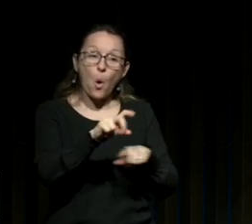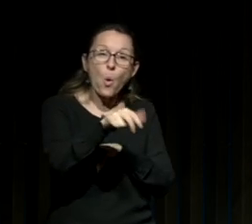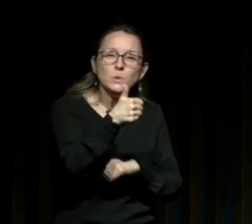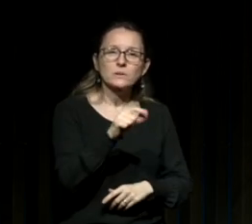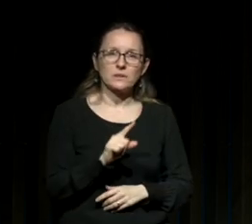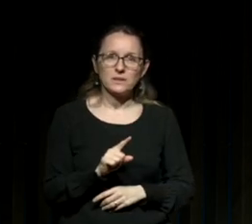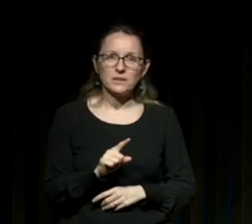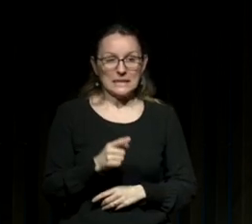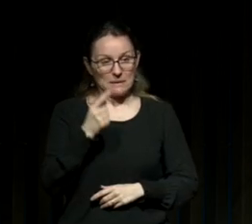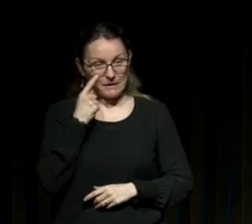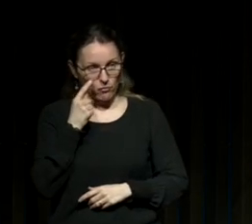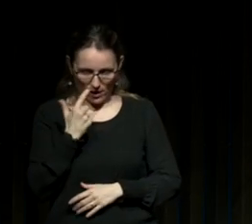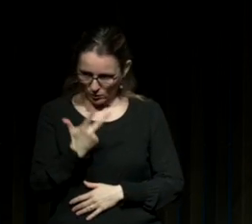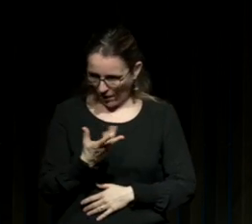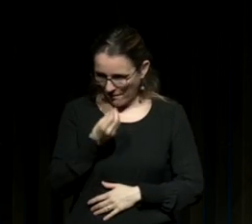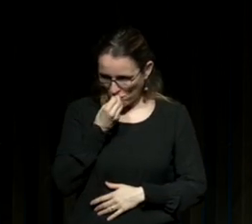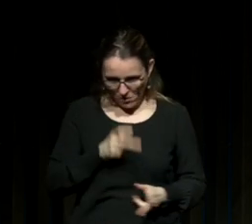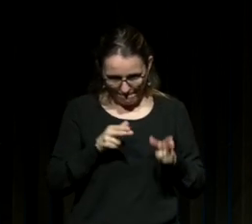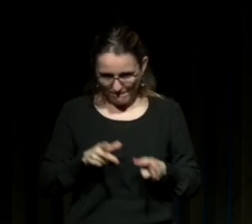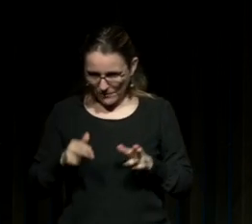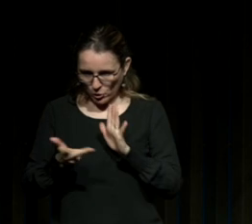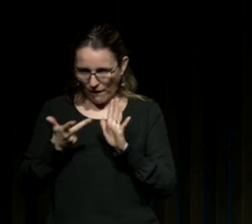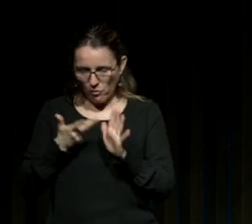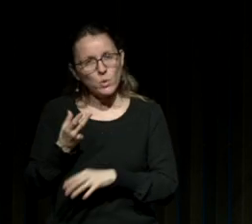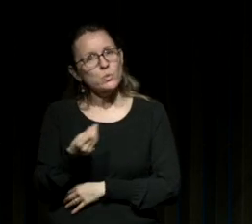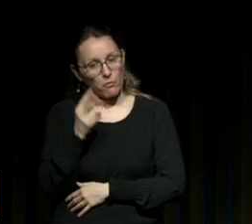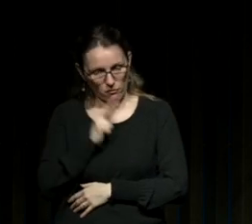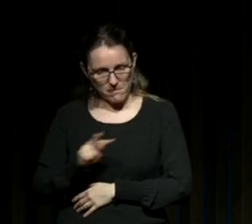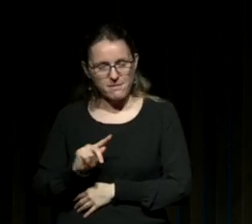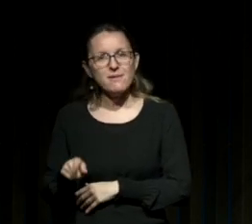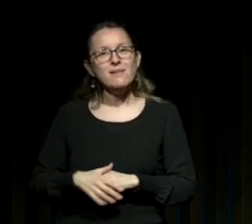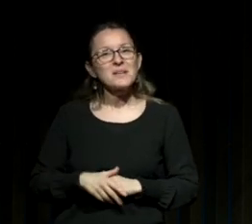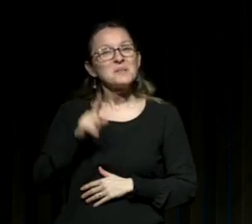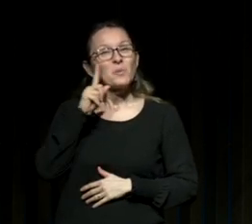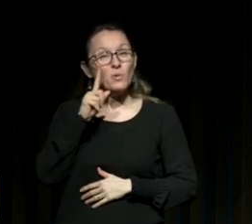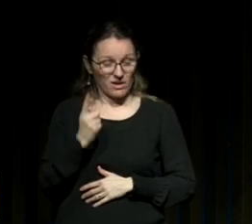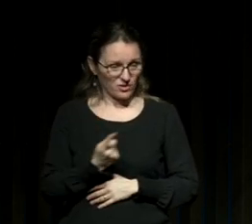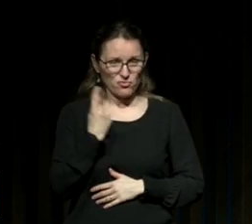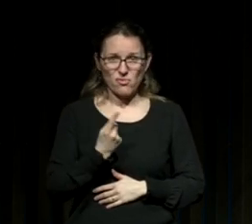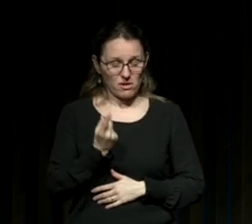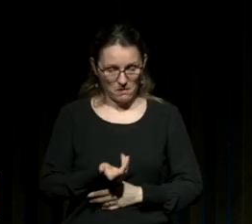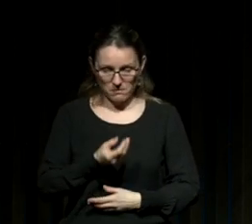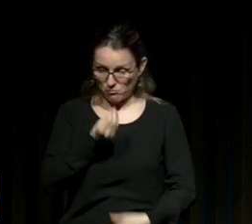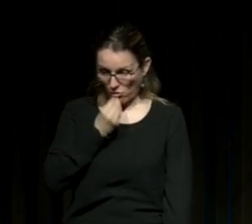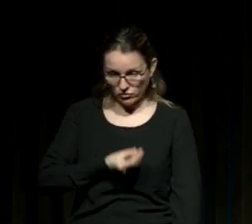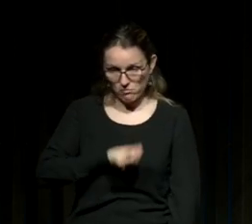les trois repas chez ces individus il ya tout le temps des des apports caloriques là le vert il